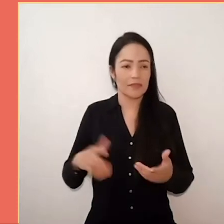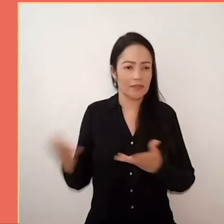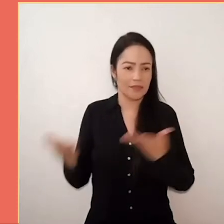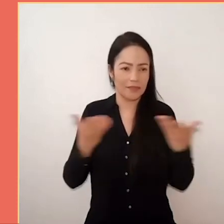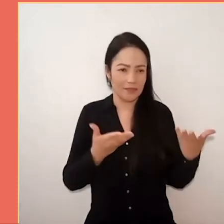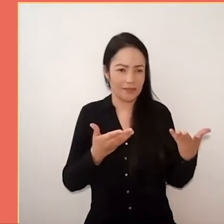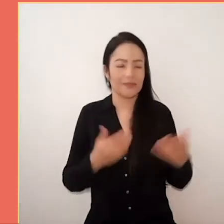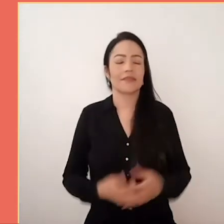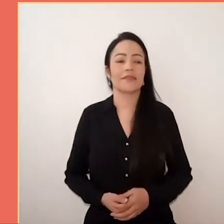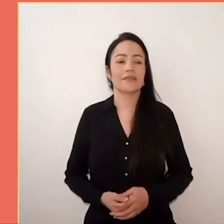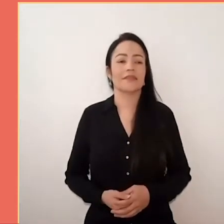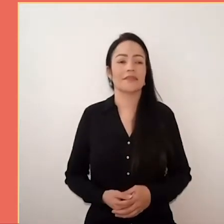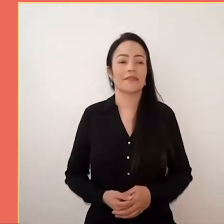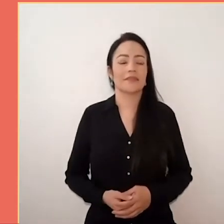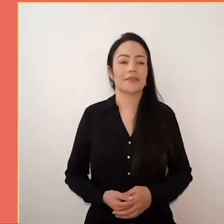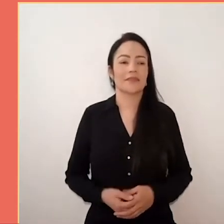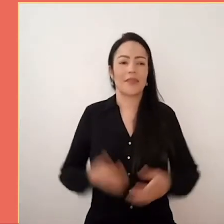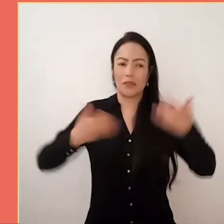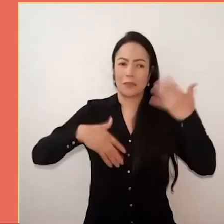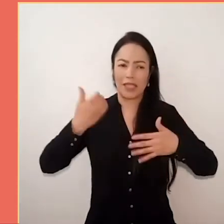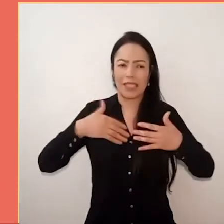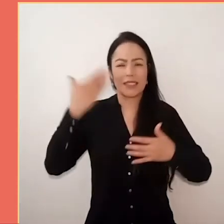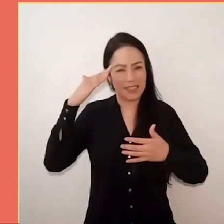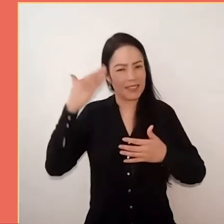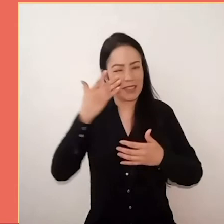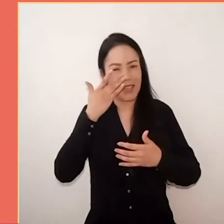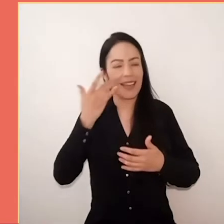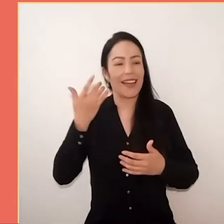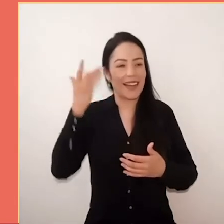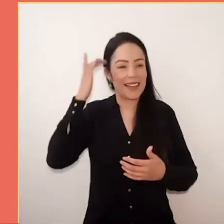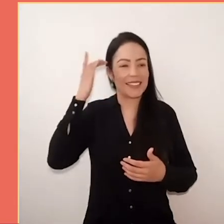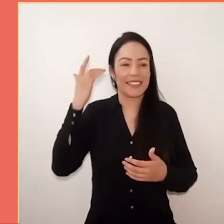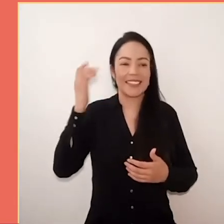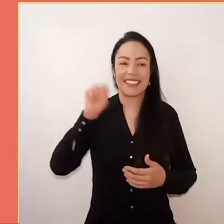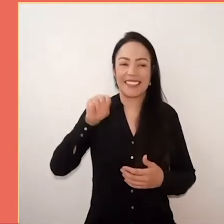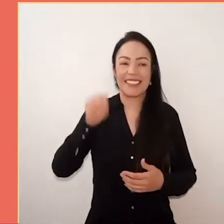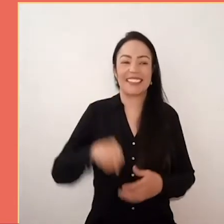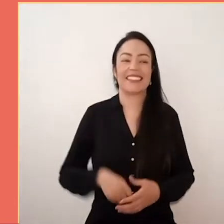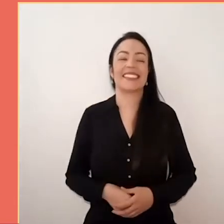Eu não sei se me fiz entender? -Eu acho que sim. Acho que sim. -Sim, certo.